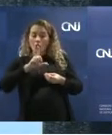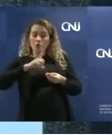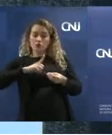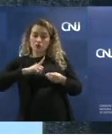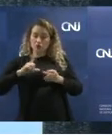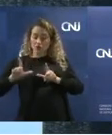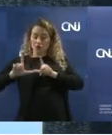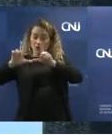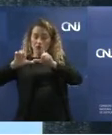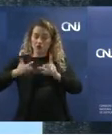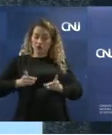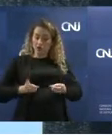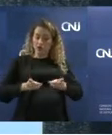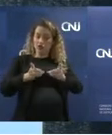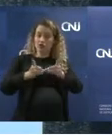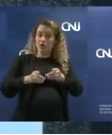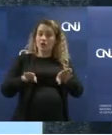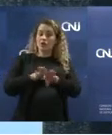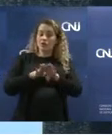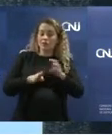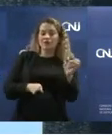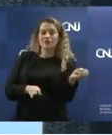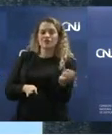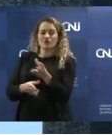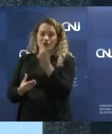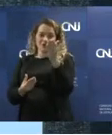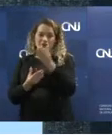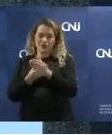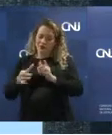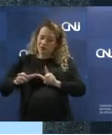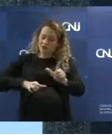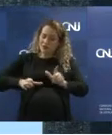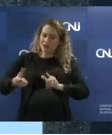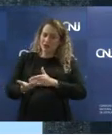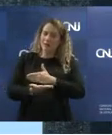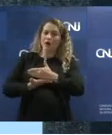de um novo processo de trabalho, em que o fluxo informacional